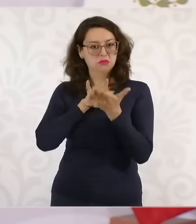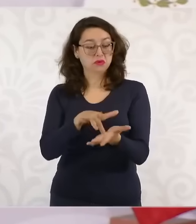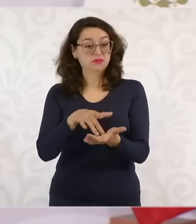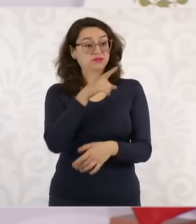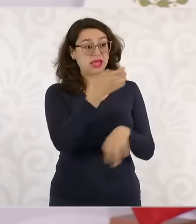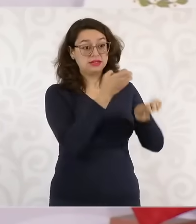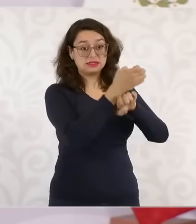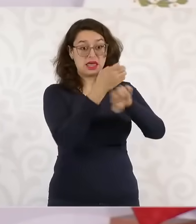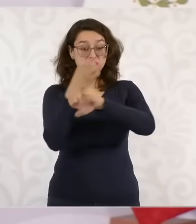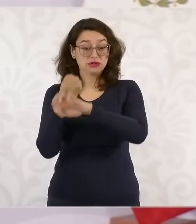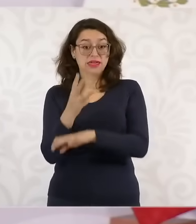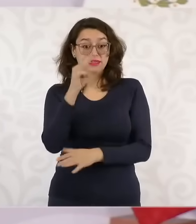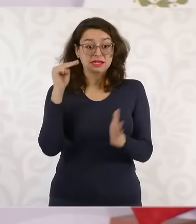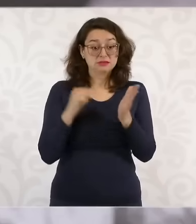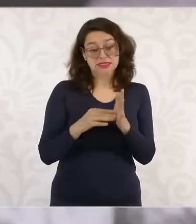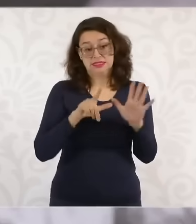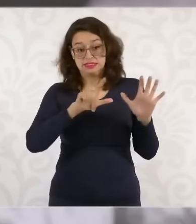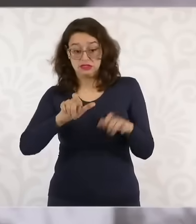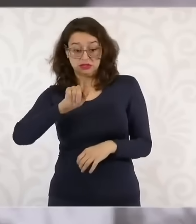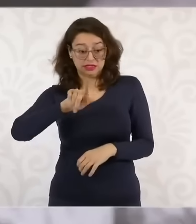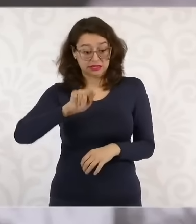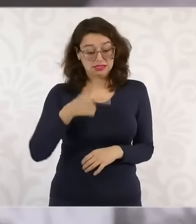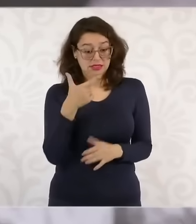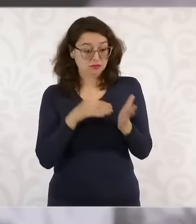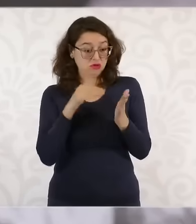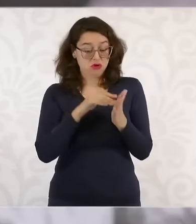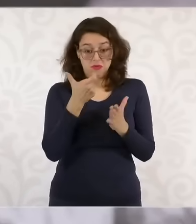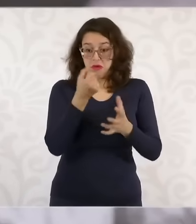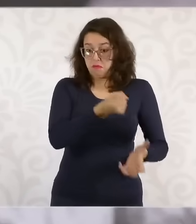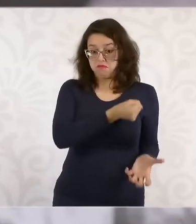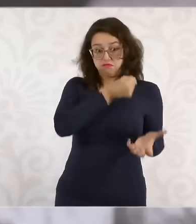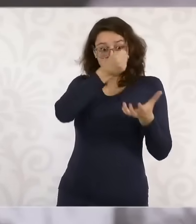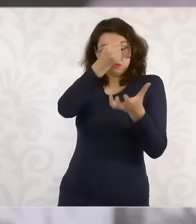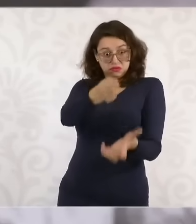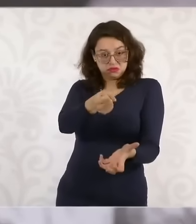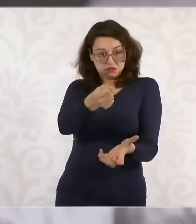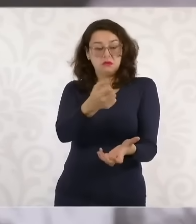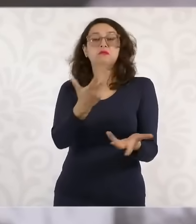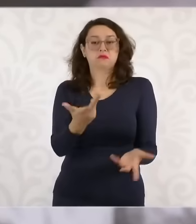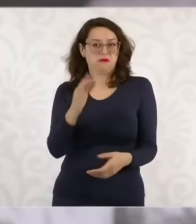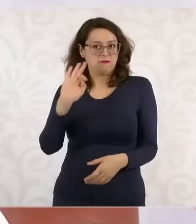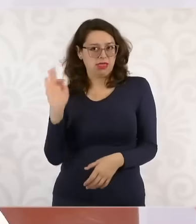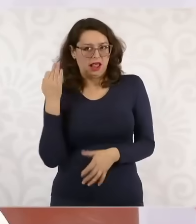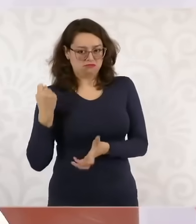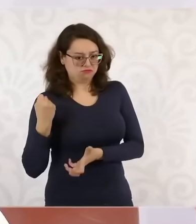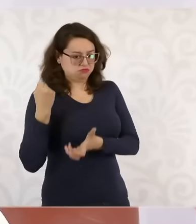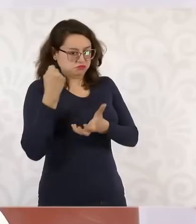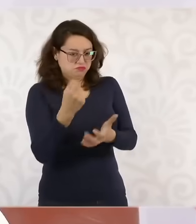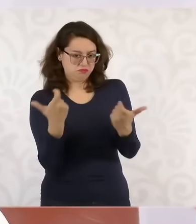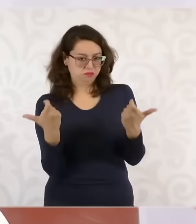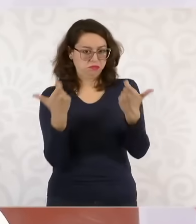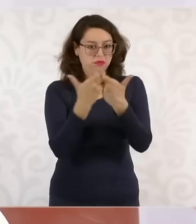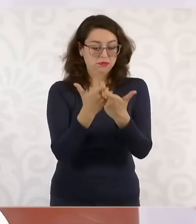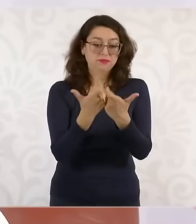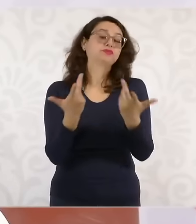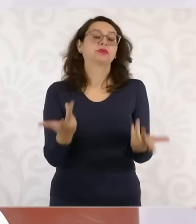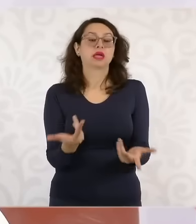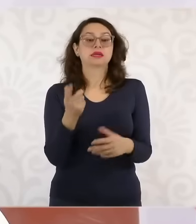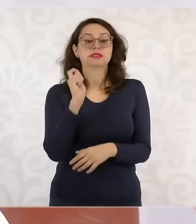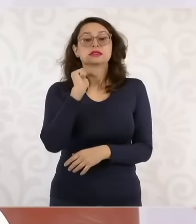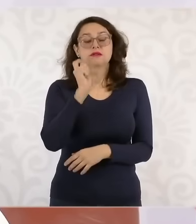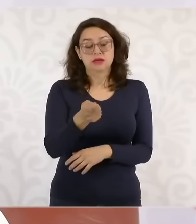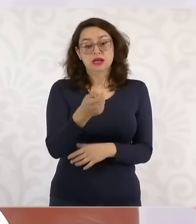Como verán, el universo que estamos atendiendo es eh de 900,000 eh personas menores de 30 años.